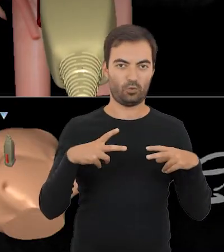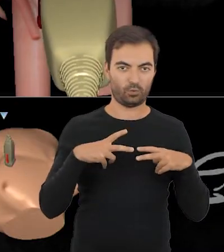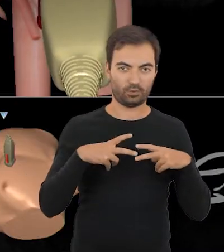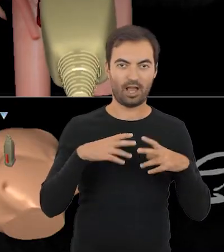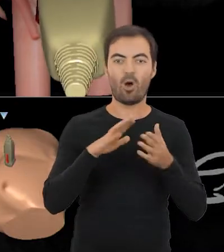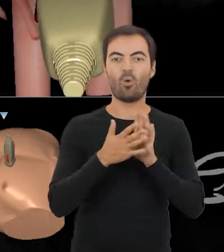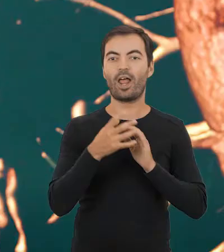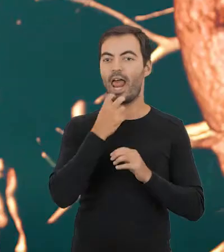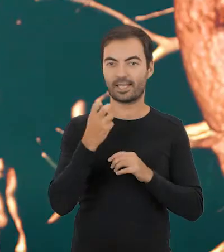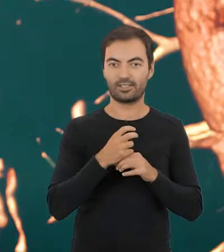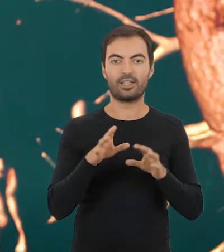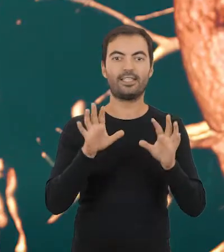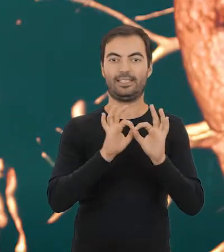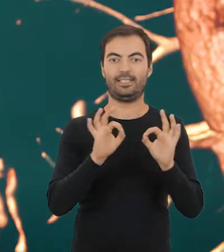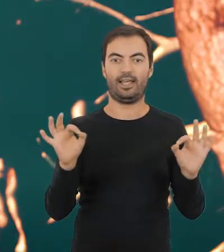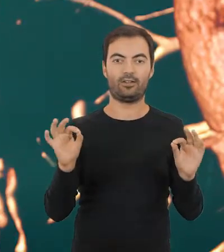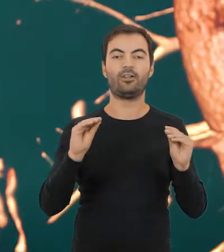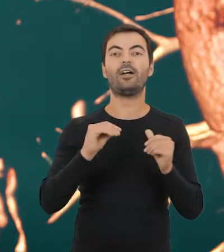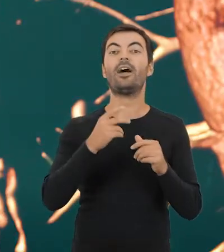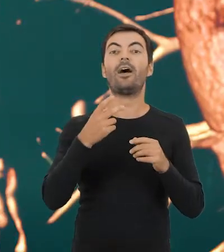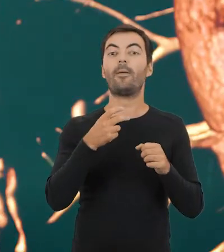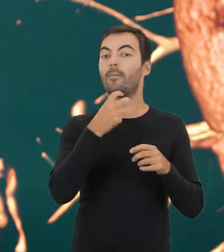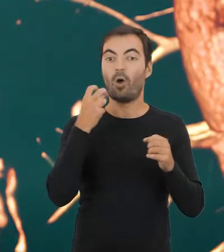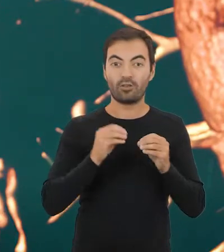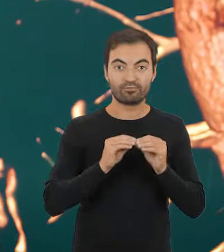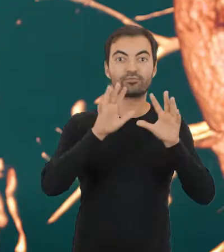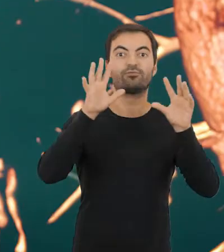jak gdyby przeładowuje się, po to by na nowo rozpocząć cały proces.